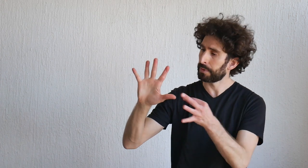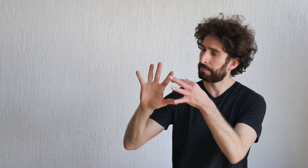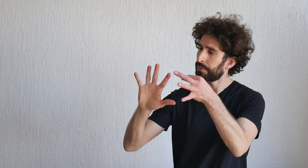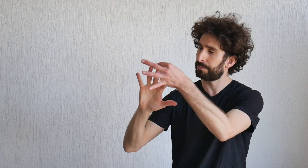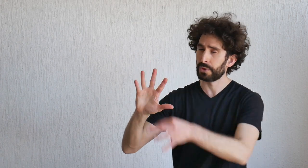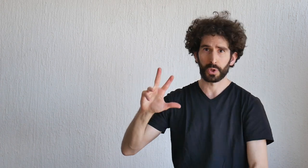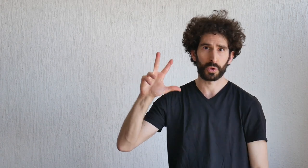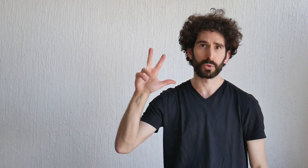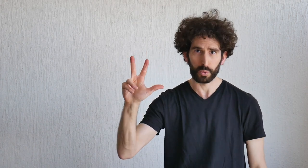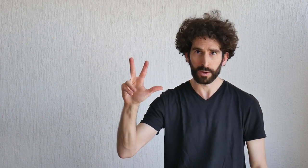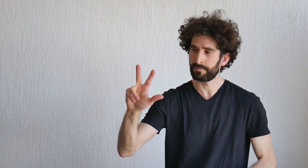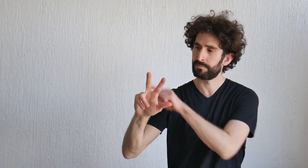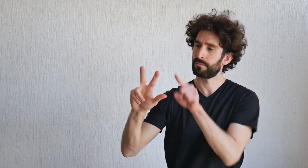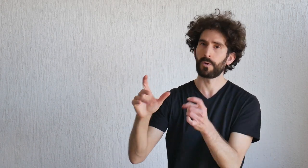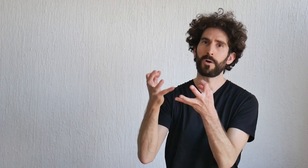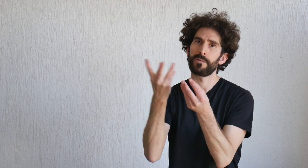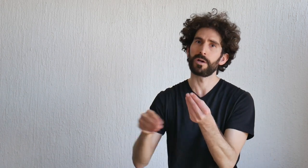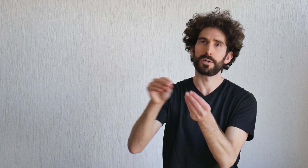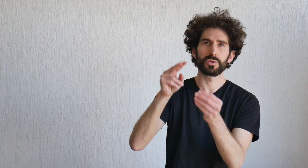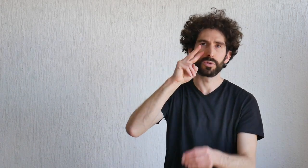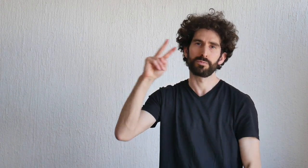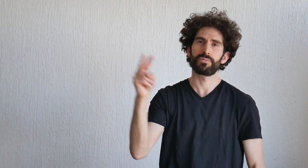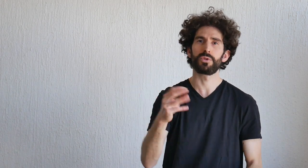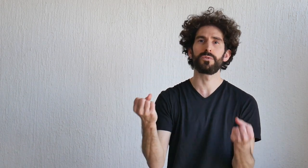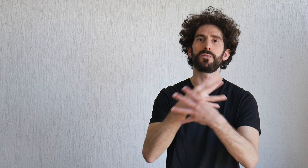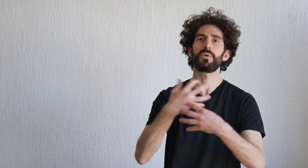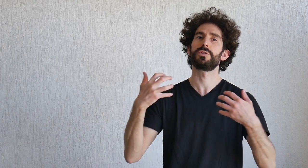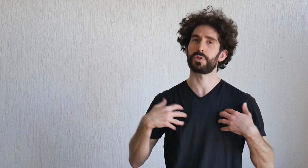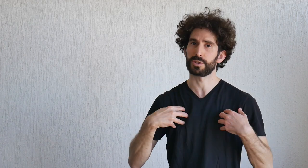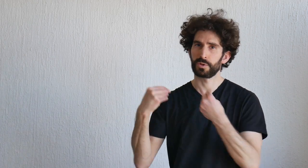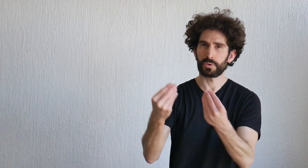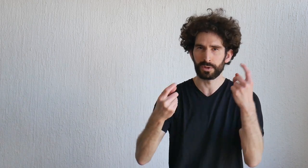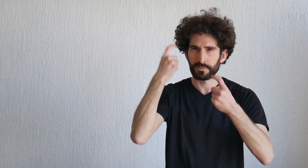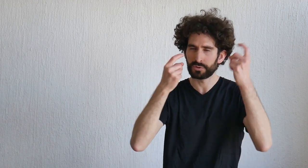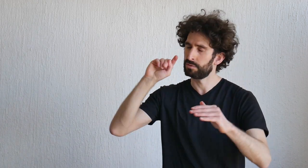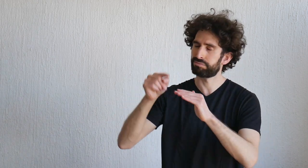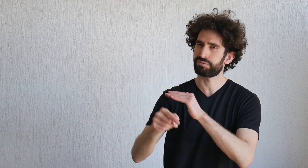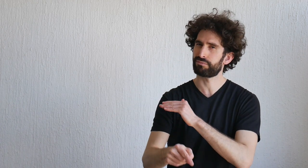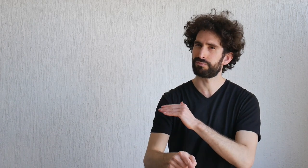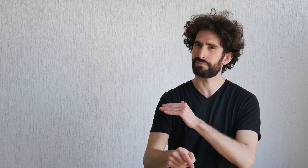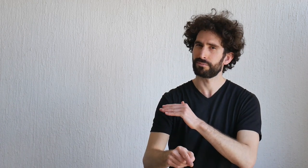J'en ai séléctionné trois où j'ai envie de rajouter le point de vue de ViruScience pour vous faire réfléchir davantage.